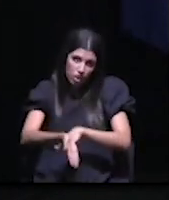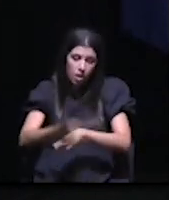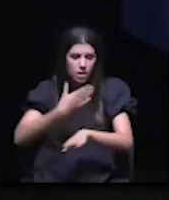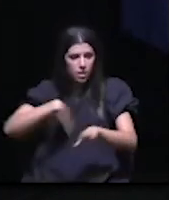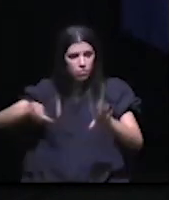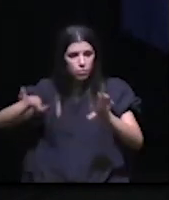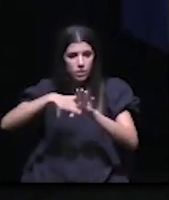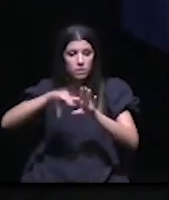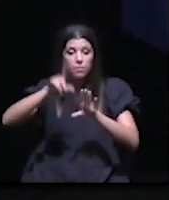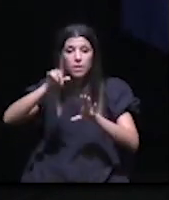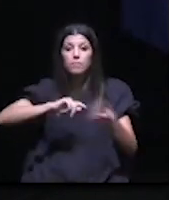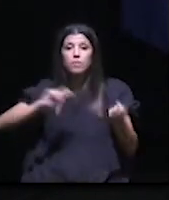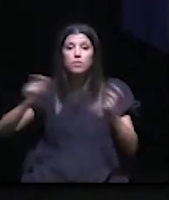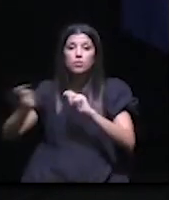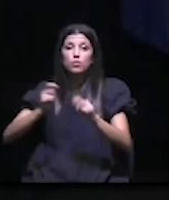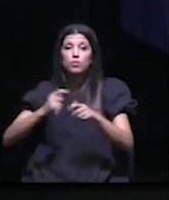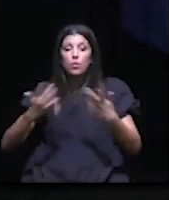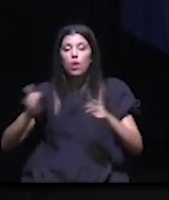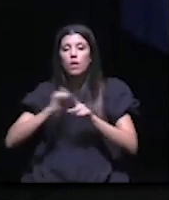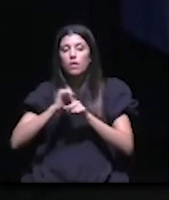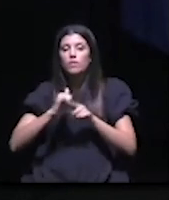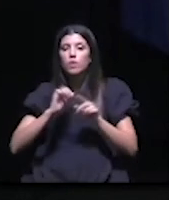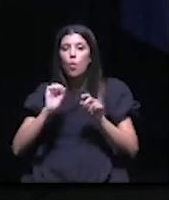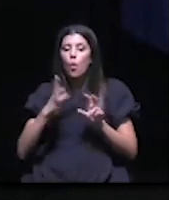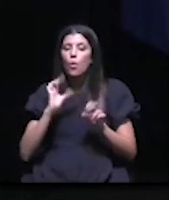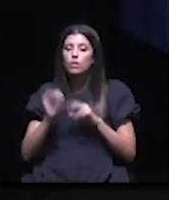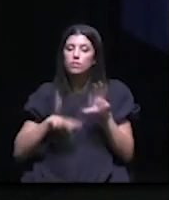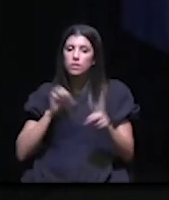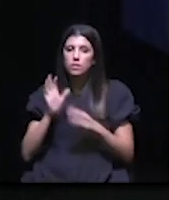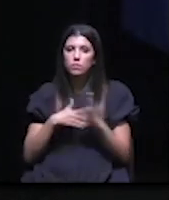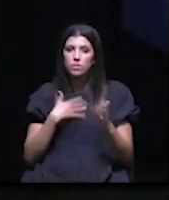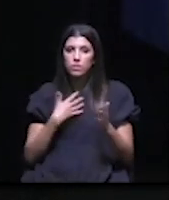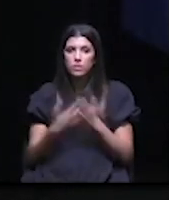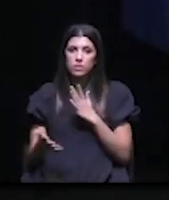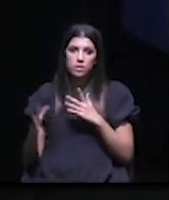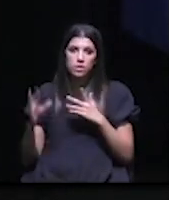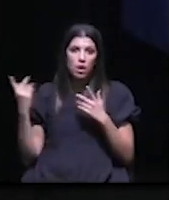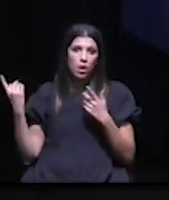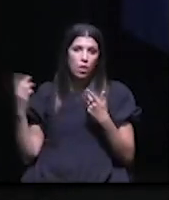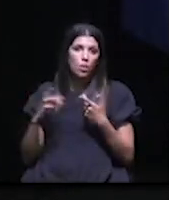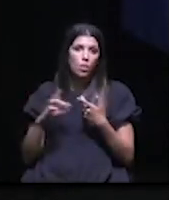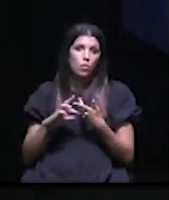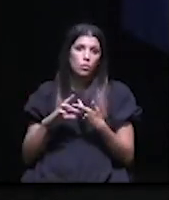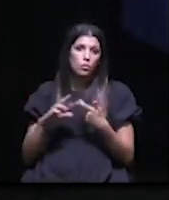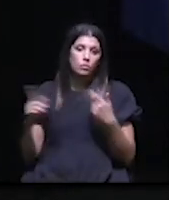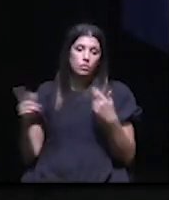Está também em discussão a revisão ou atualização do Plano Diretor Municipal de Lisboa. Numa futura revisão do PDM,